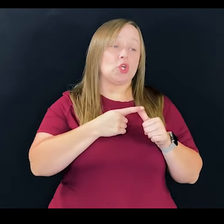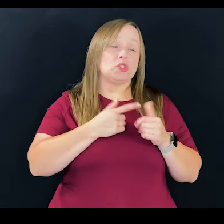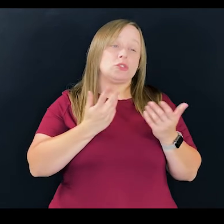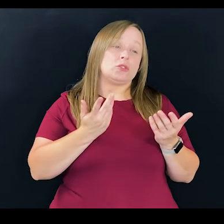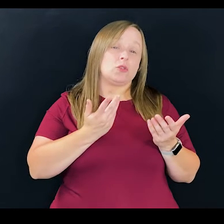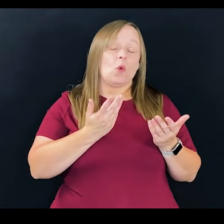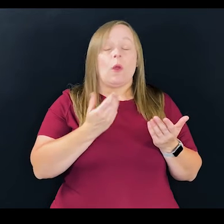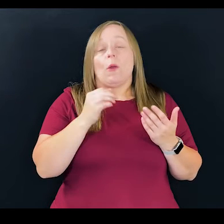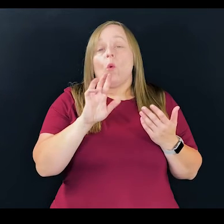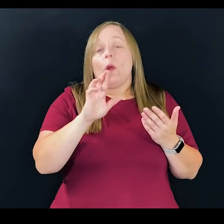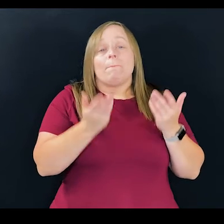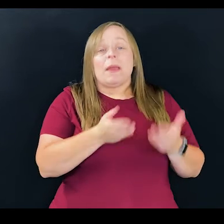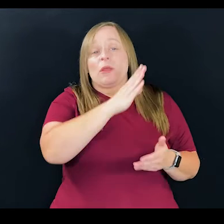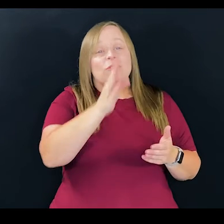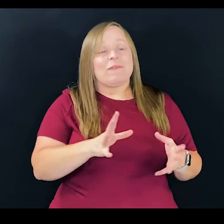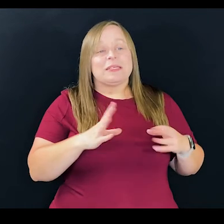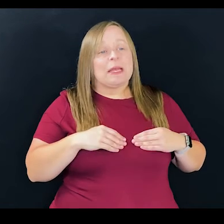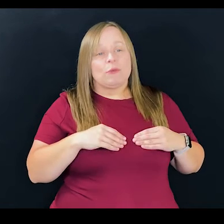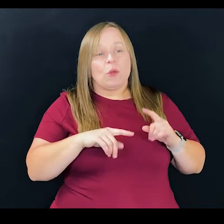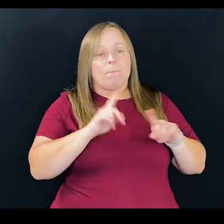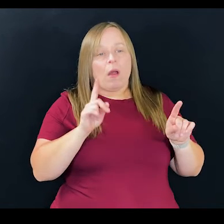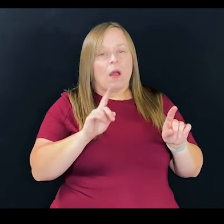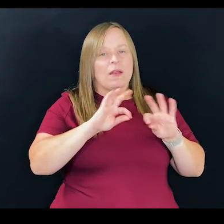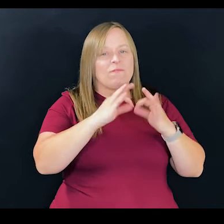y tal vez nunca lo van a aceptar, pero eso no significa